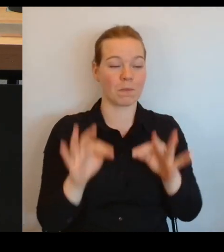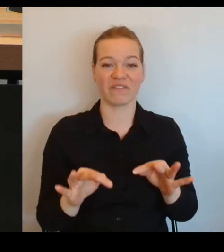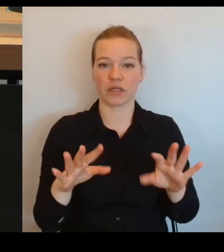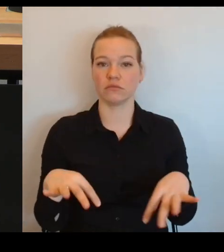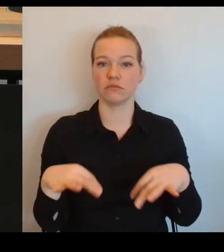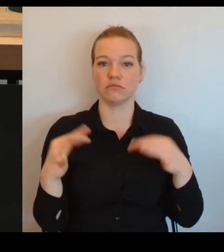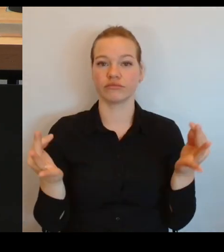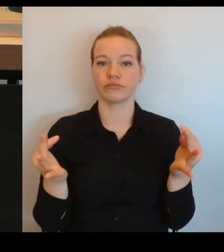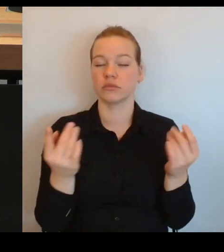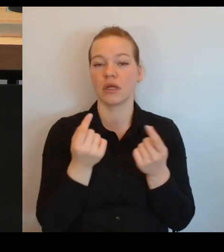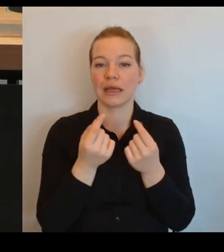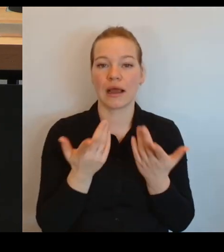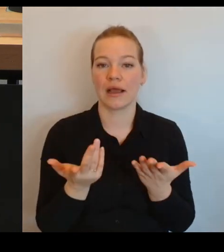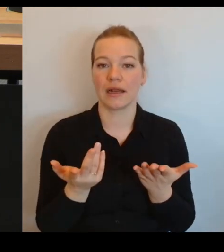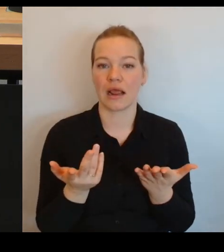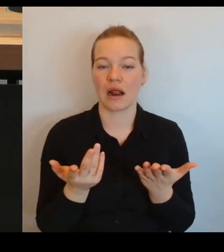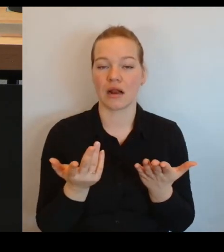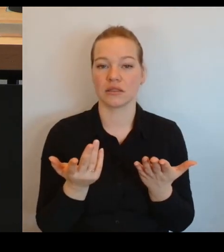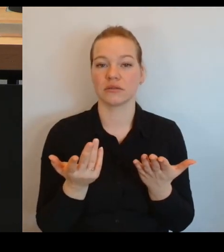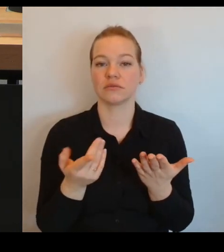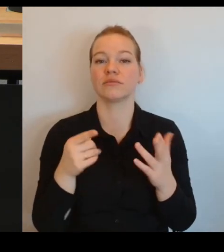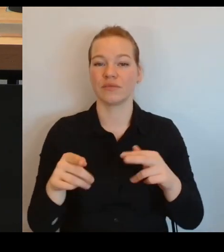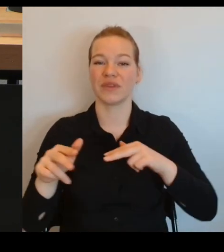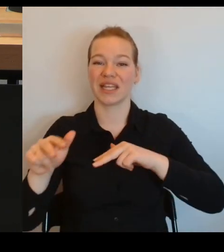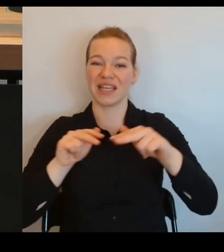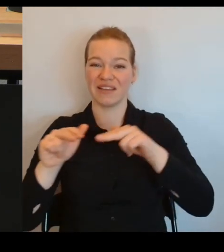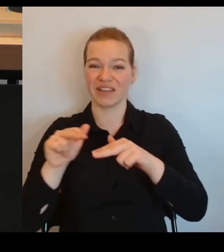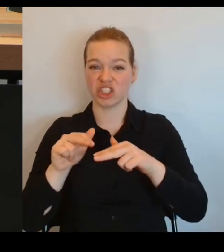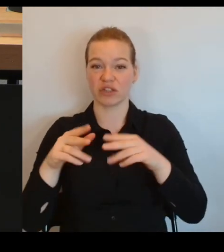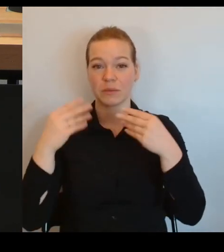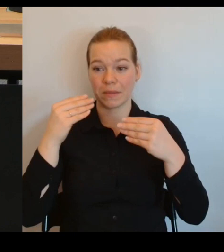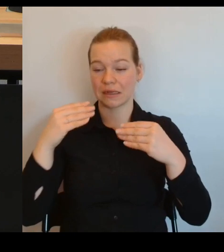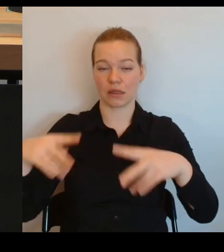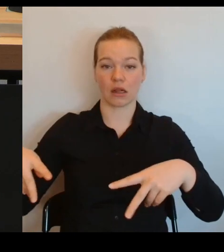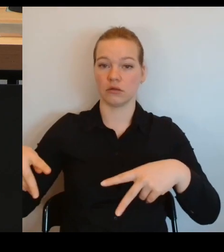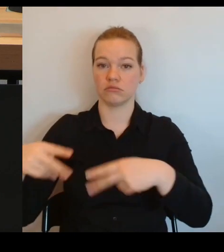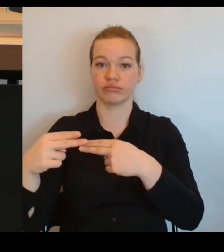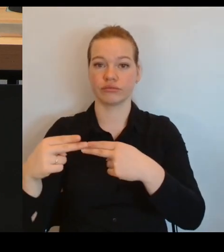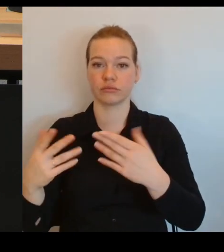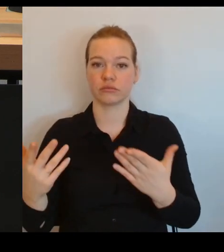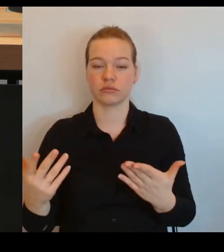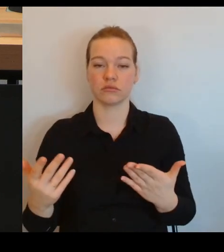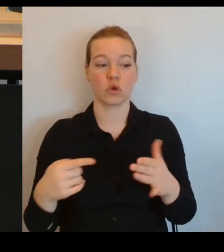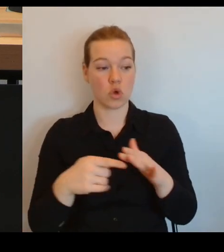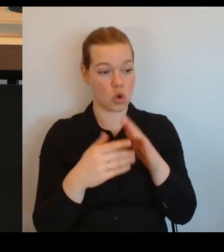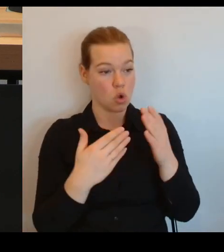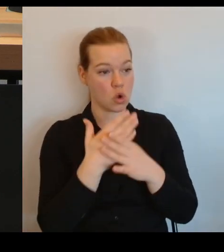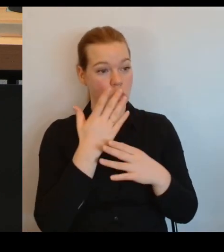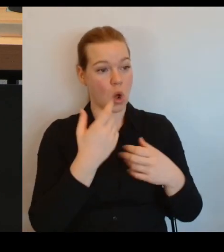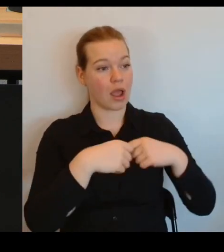Nun droht fertig geplanten Neubau oder Sanierungsmaßnahmen das Aus. Sehr geehrte Kollegin, dieses Haushaltschaos